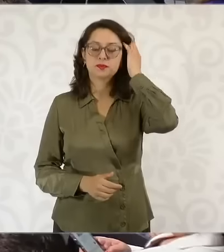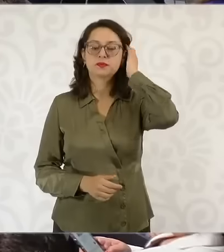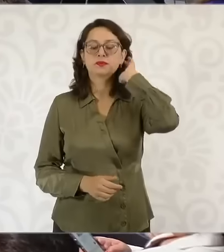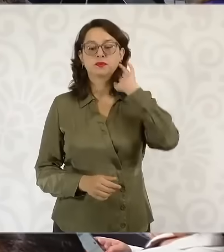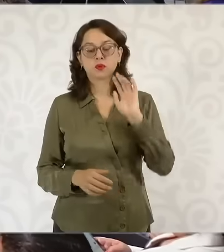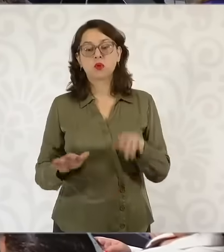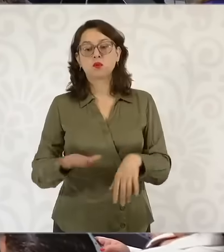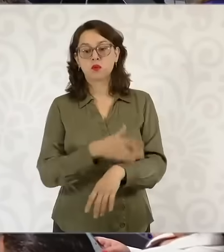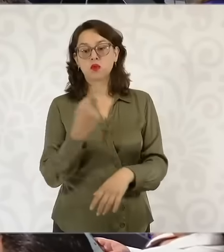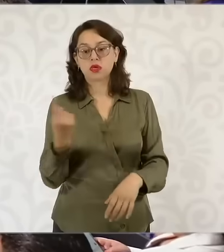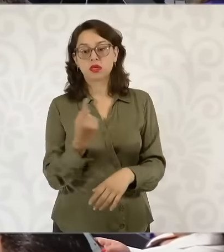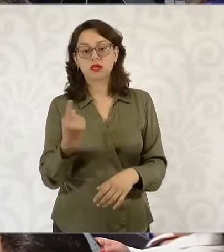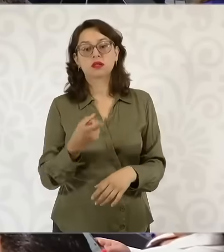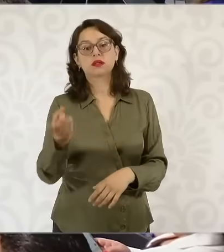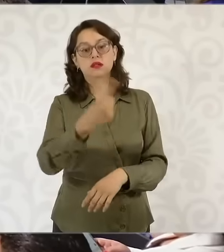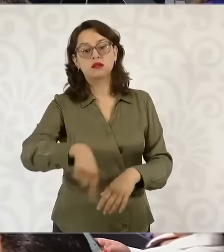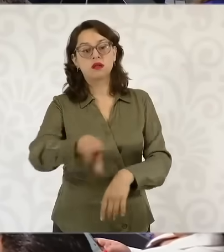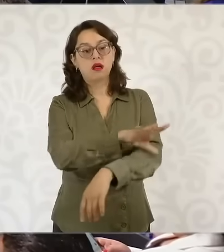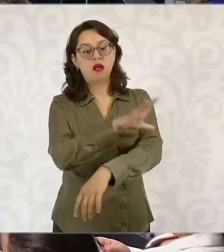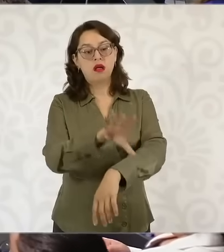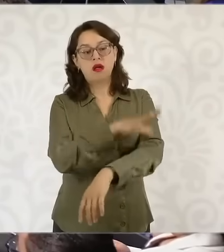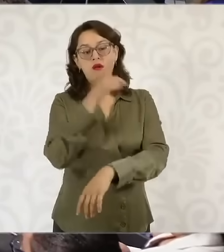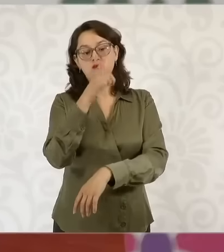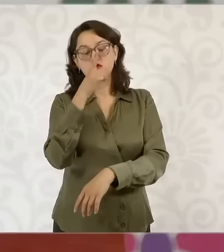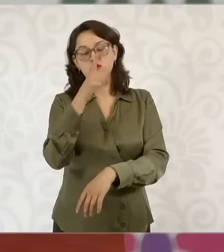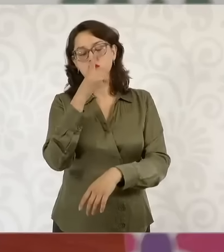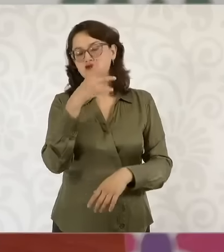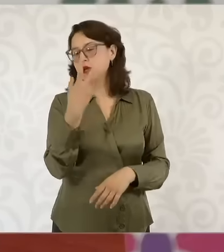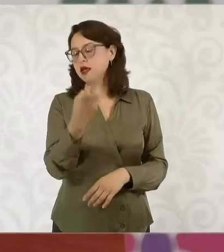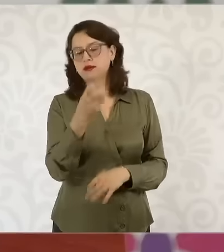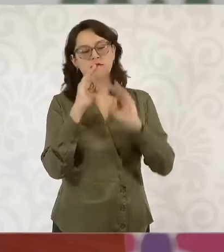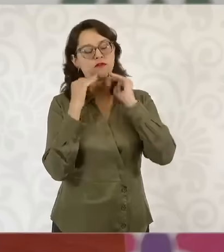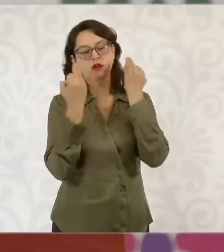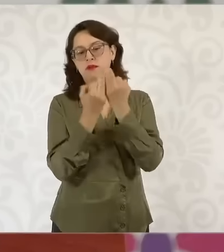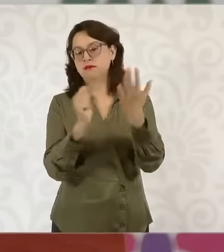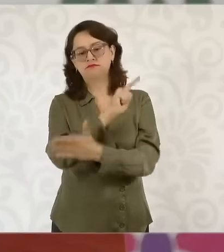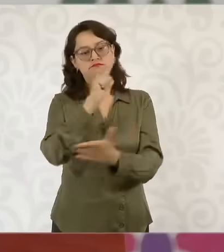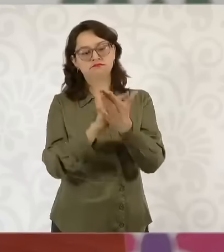la electricidad a partir de un esquema que no era legal. Entonces decían, "Son sociedades porque